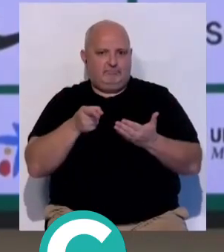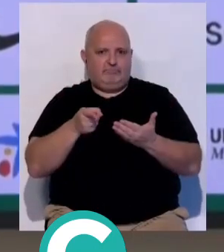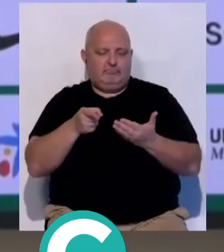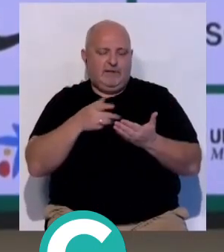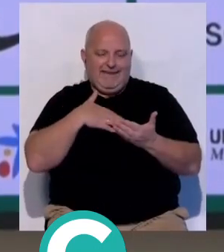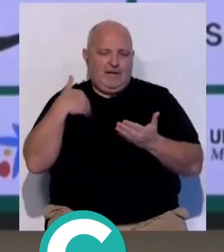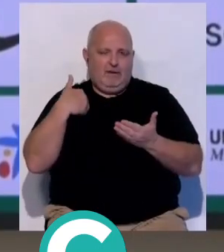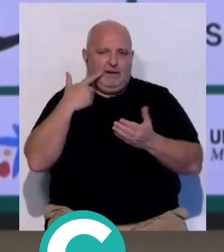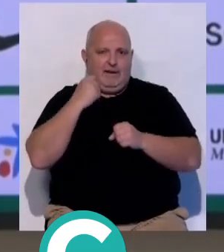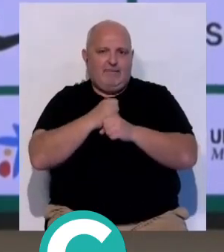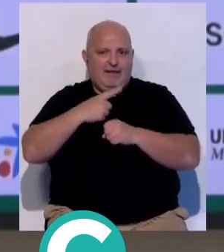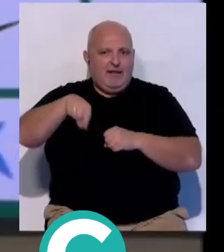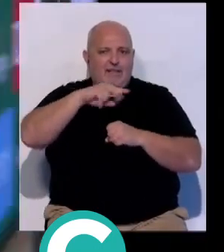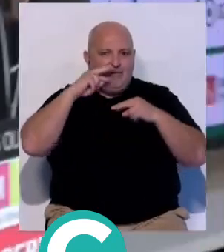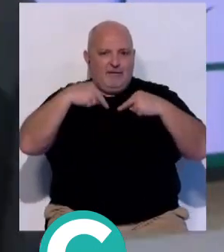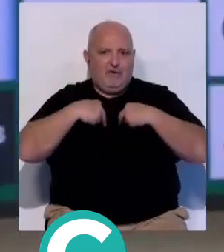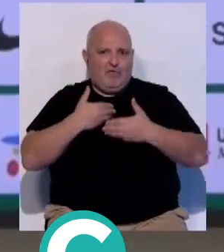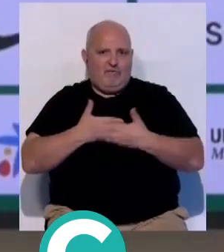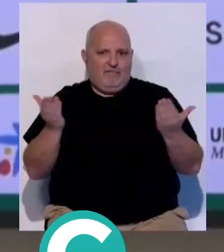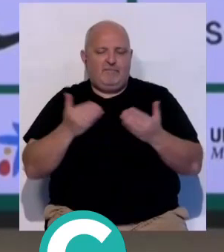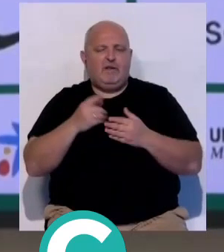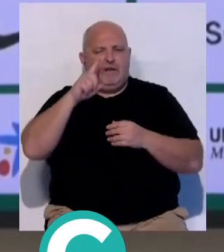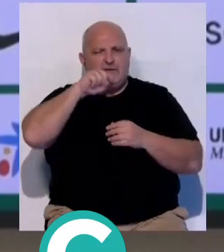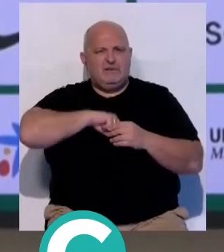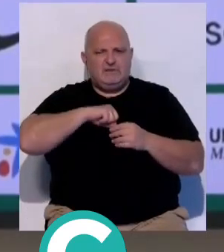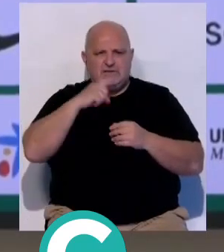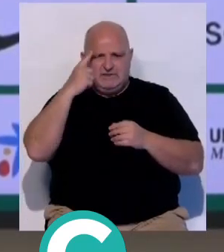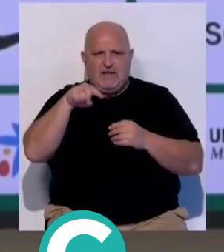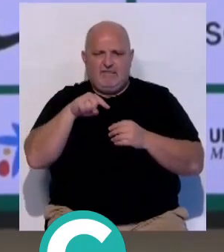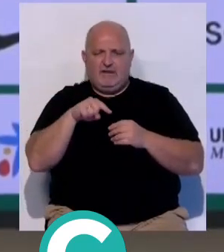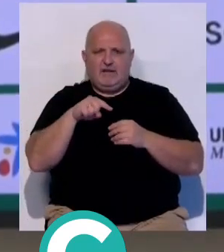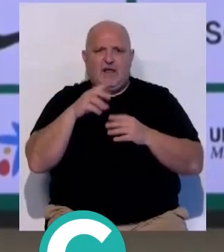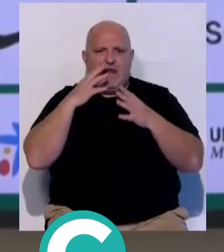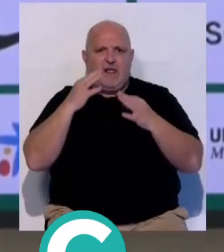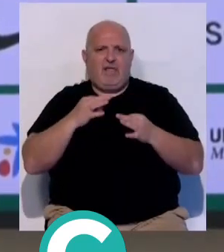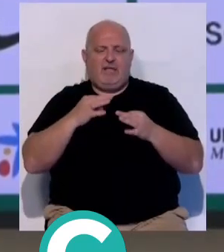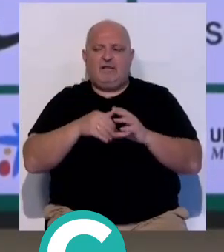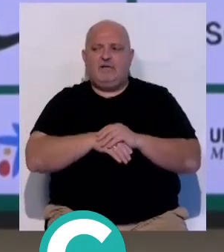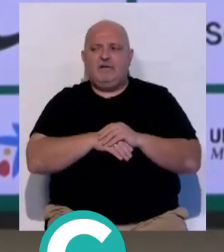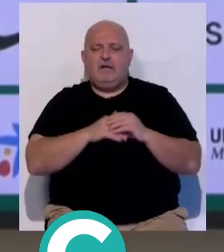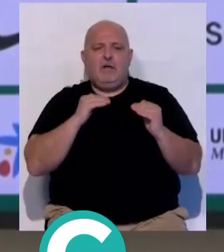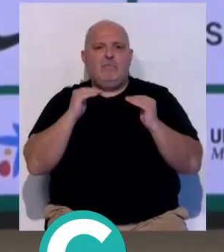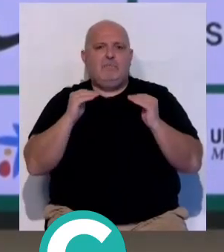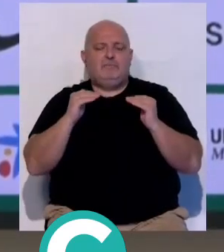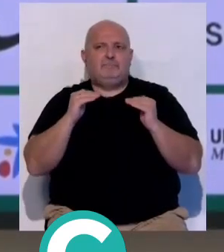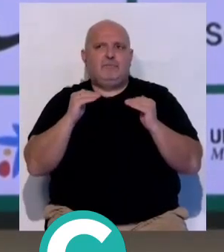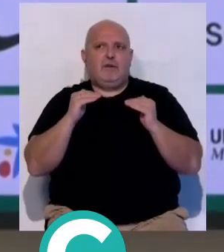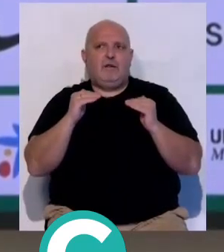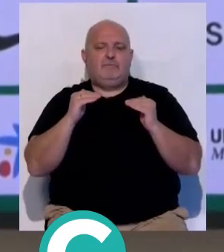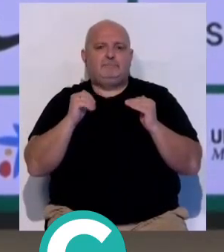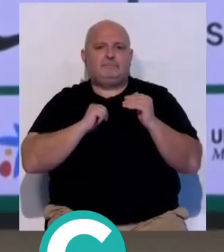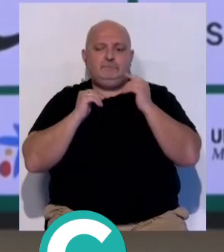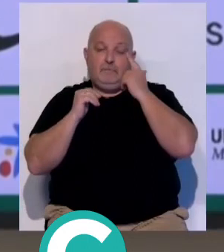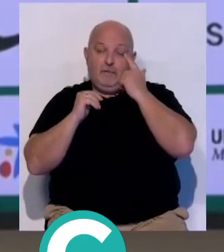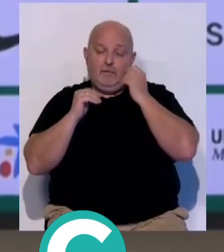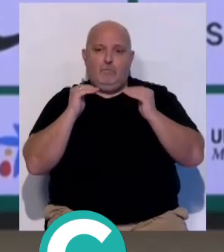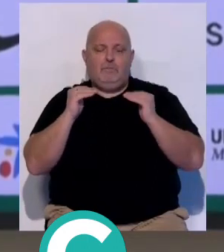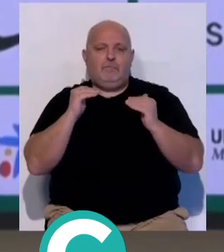a trabajar no somos conscientes de la realidad y del momento en un momento en el cual el club está